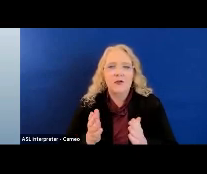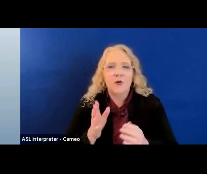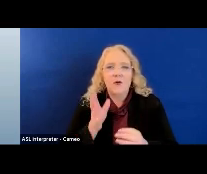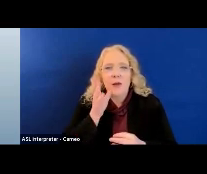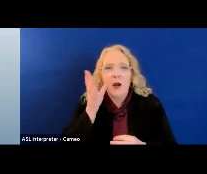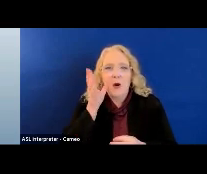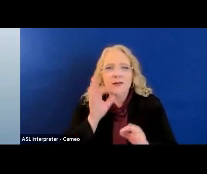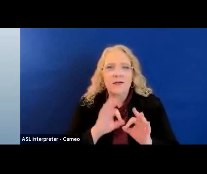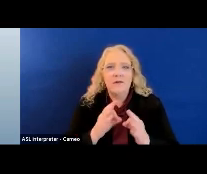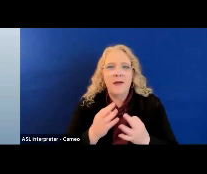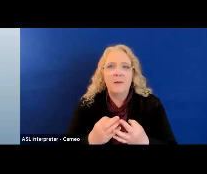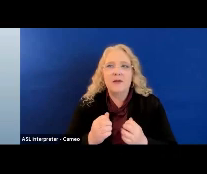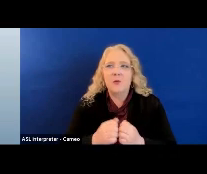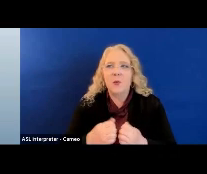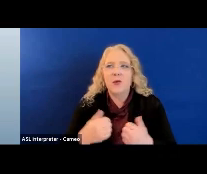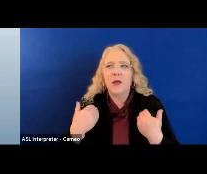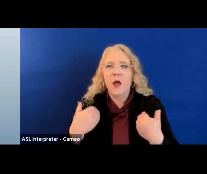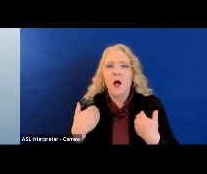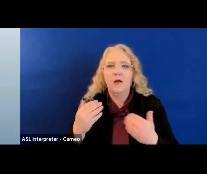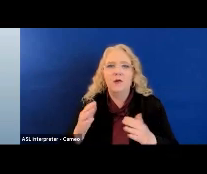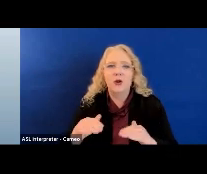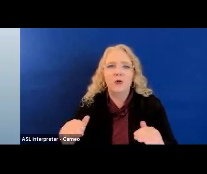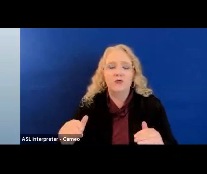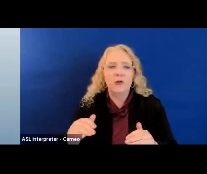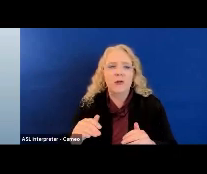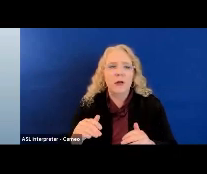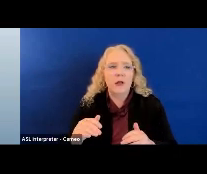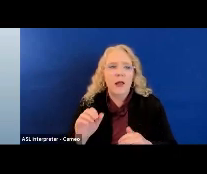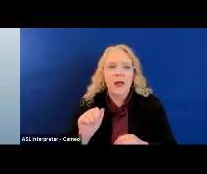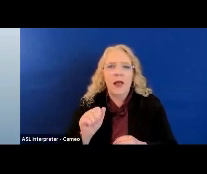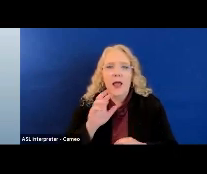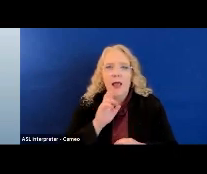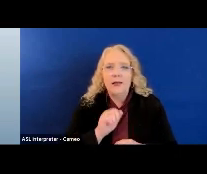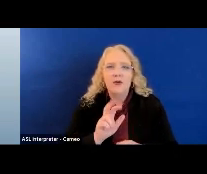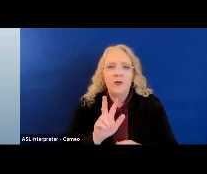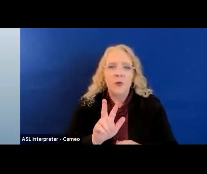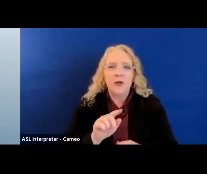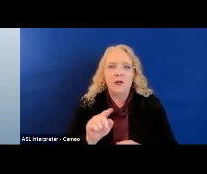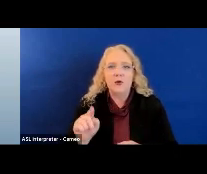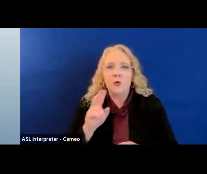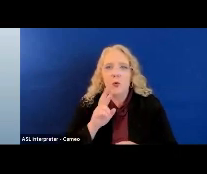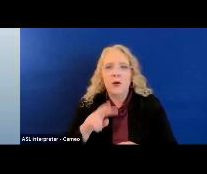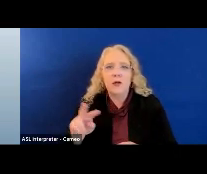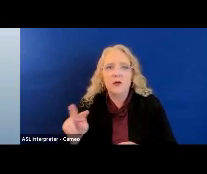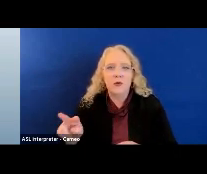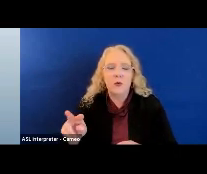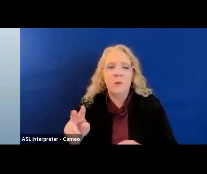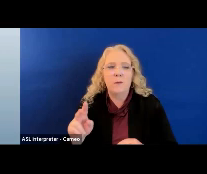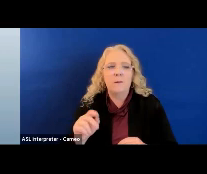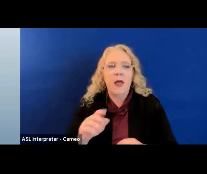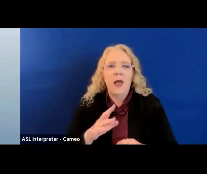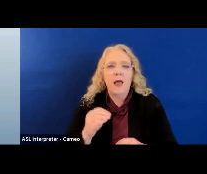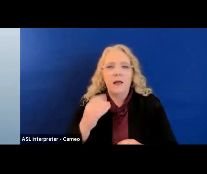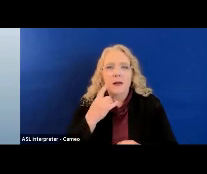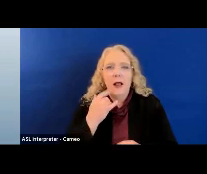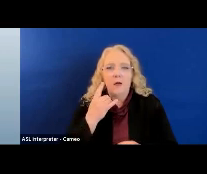Los centros de empoderamiento familiares sirven a padres y familias de niños y adultos jóvenes con discapacidades entre las edades de 3 a 22 años en California a través de lo siguiente: